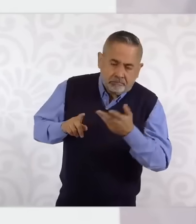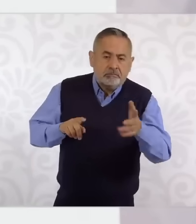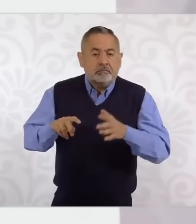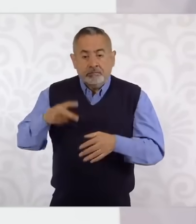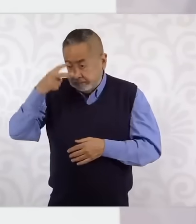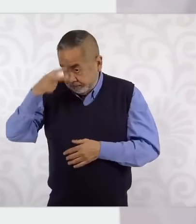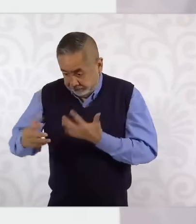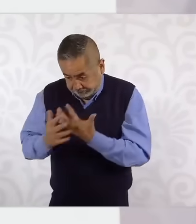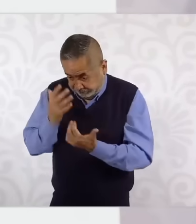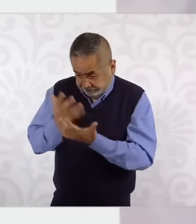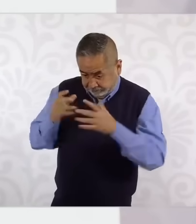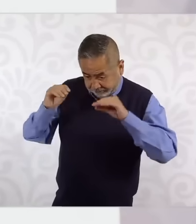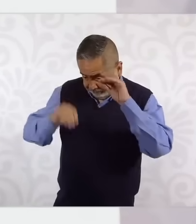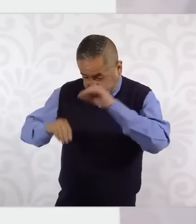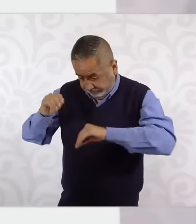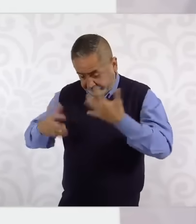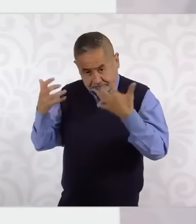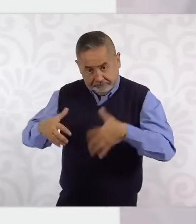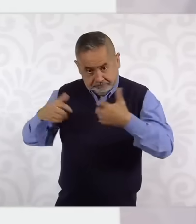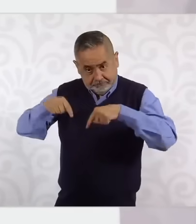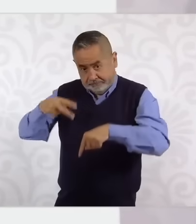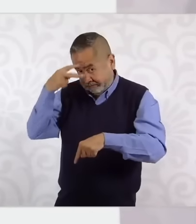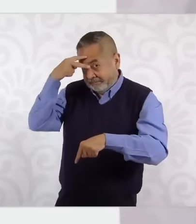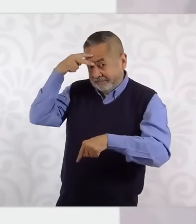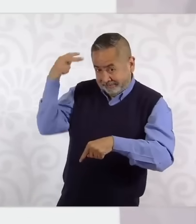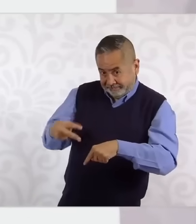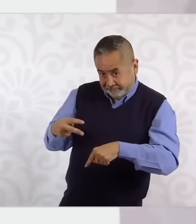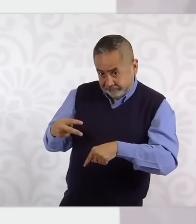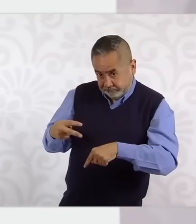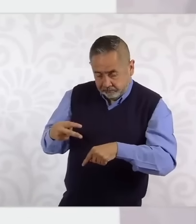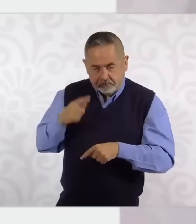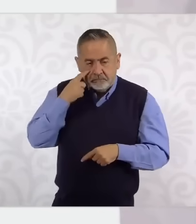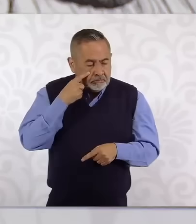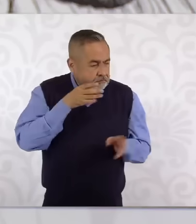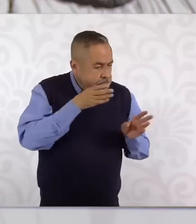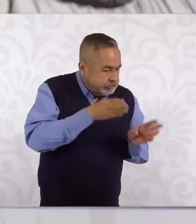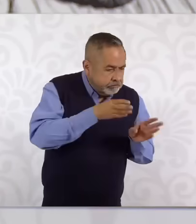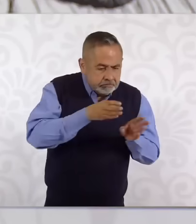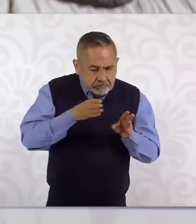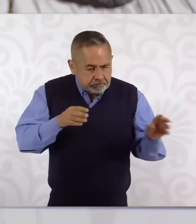pues tenga eh una cadena productiva, es decir, que todos los componentes de